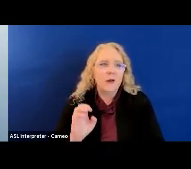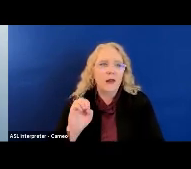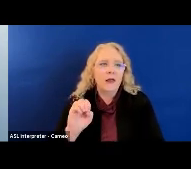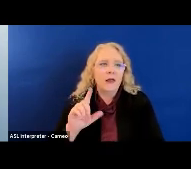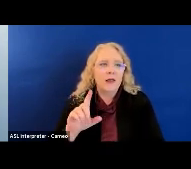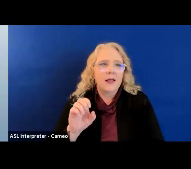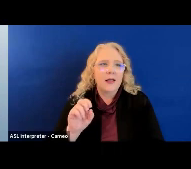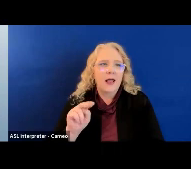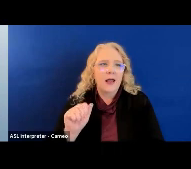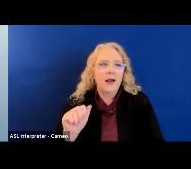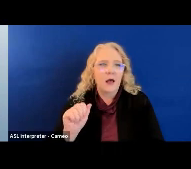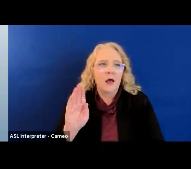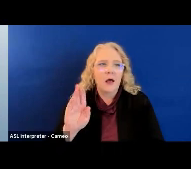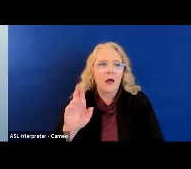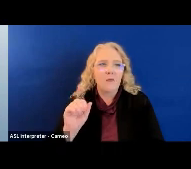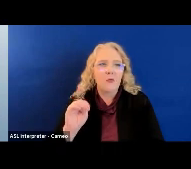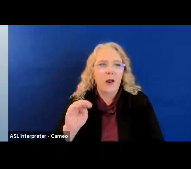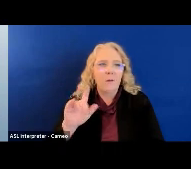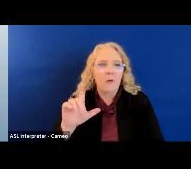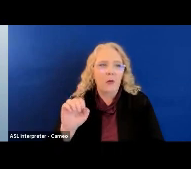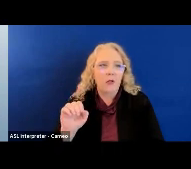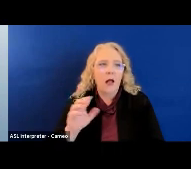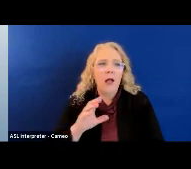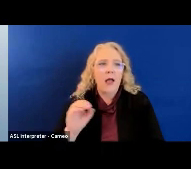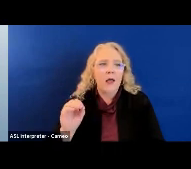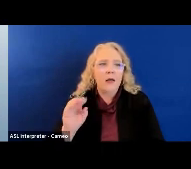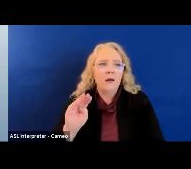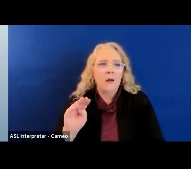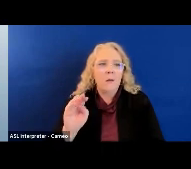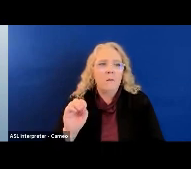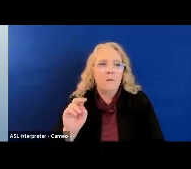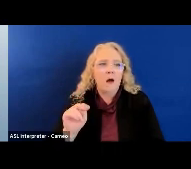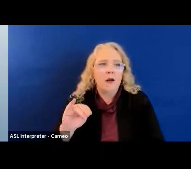y la consultora principal, Mónica Thoma, están aquí desde el Centro de empoderamiento familiar Rowell del